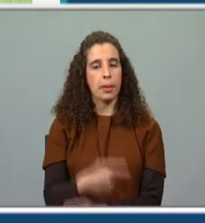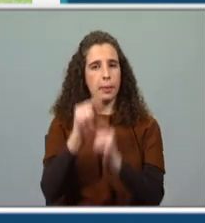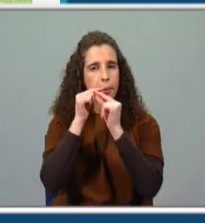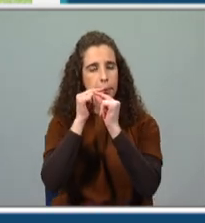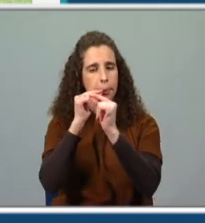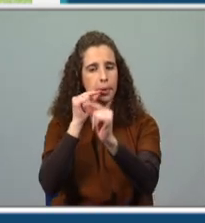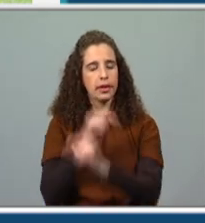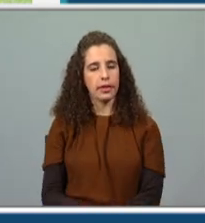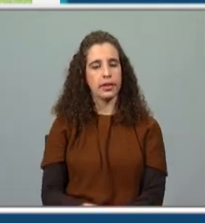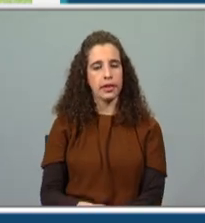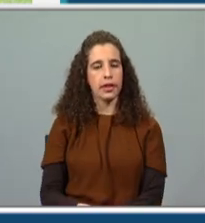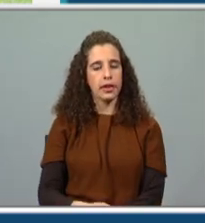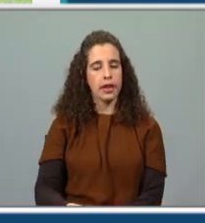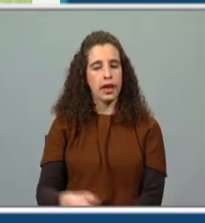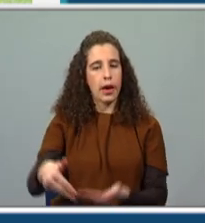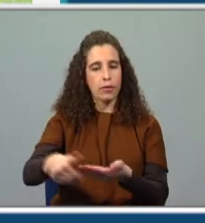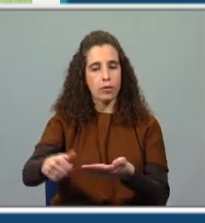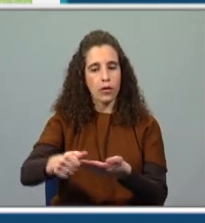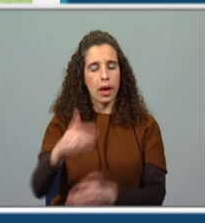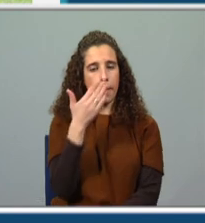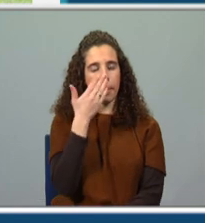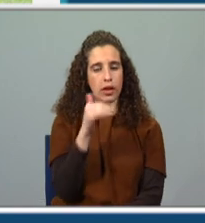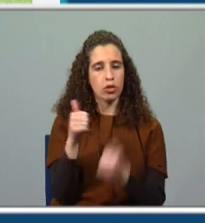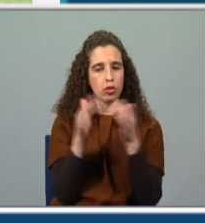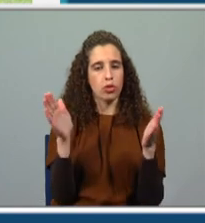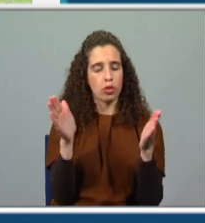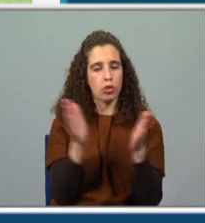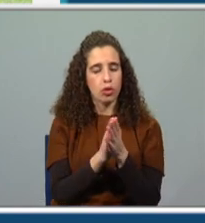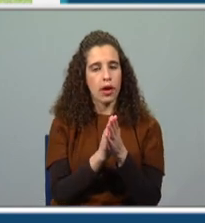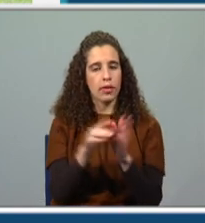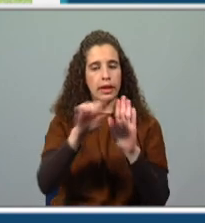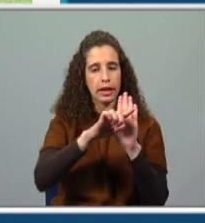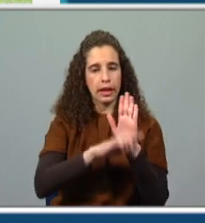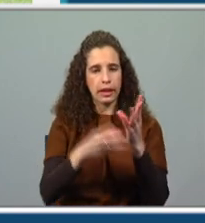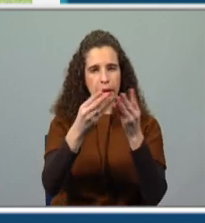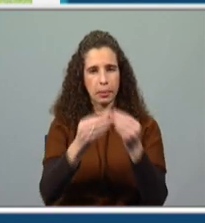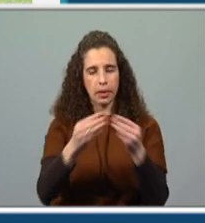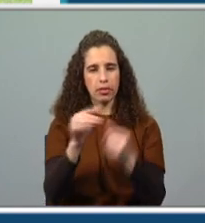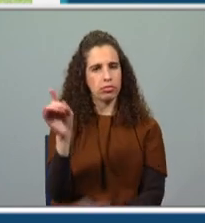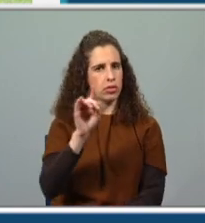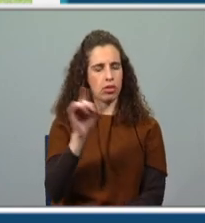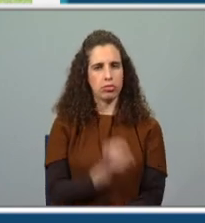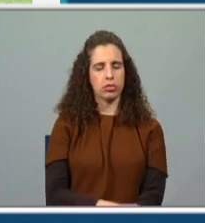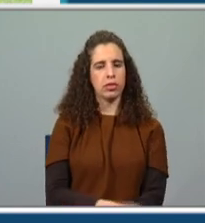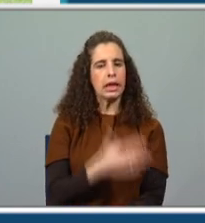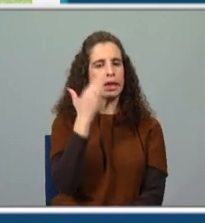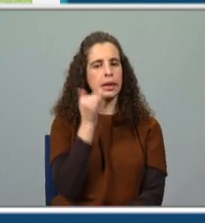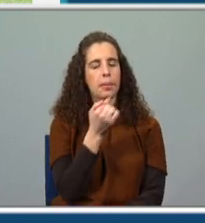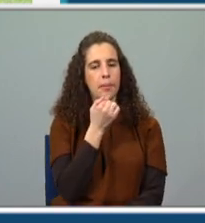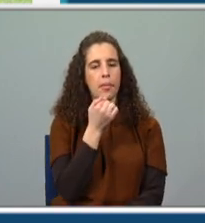furador parece-vos que todos eles estavam na 打孔器在你看來，他們都在 lista de material não então vamos tentar perceber quais os 材料清單不，那麼讓我們嘗試了解哪些